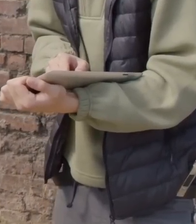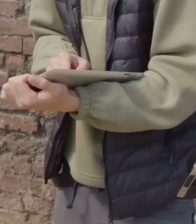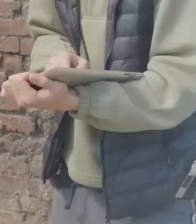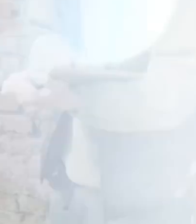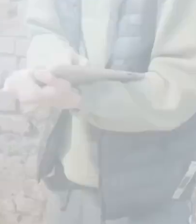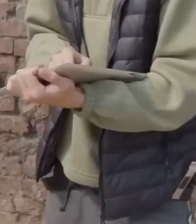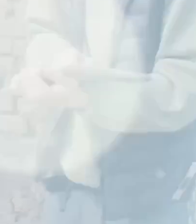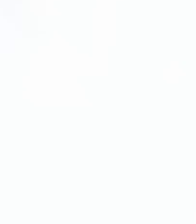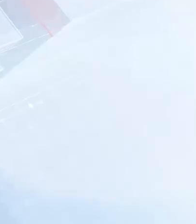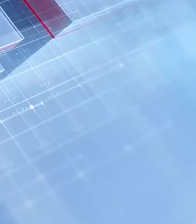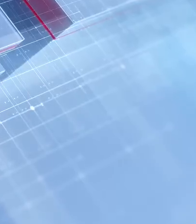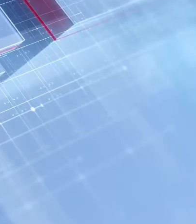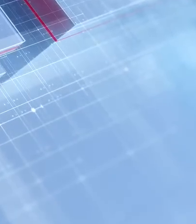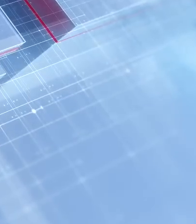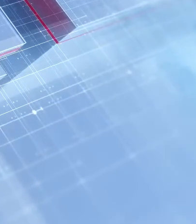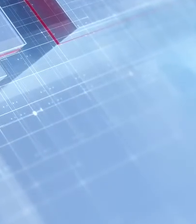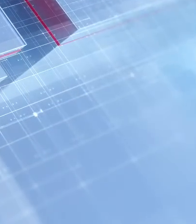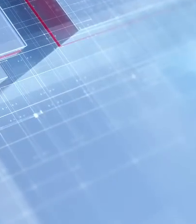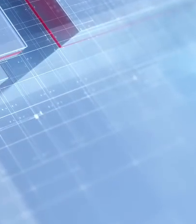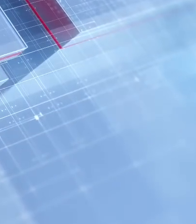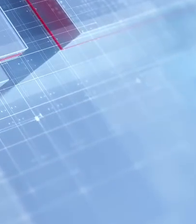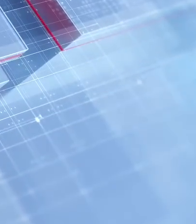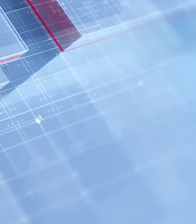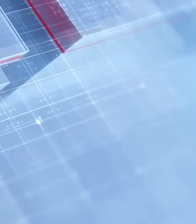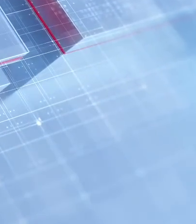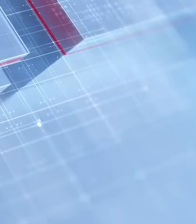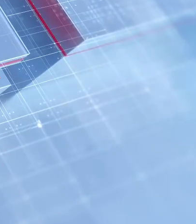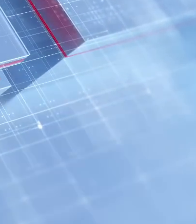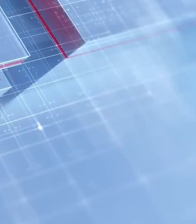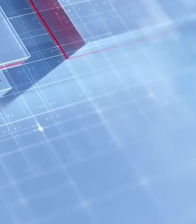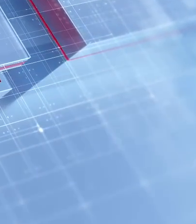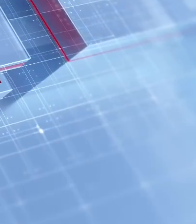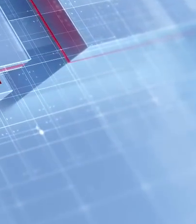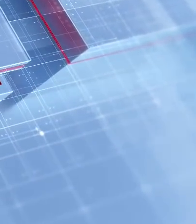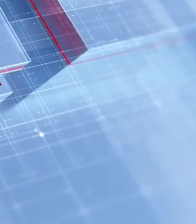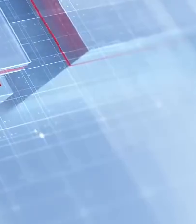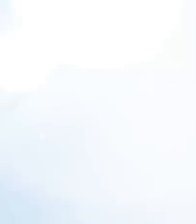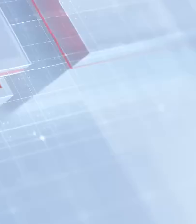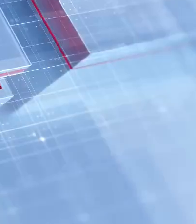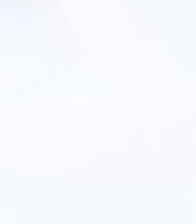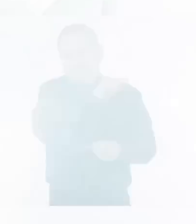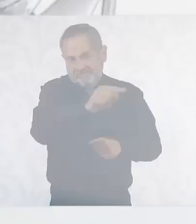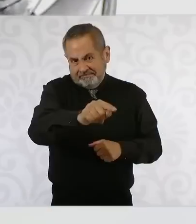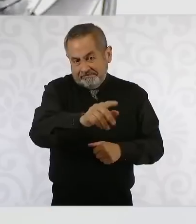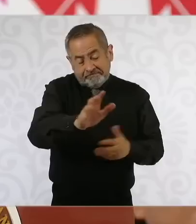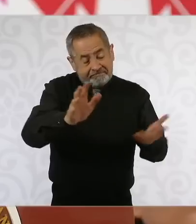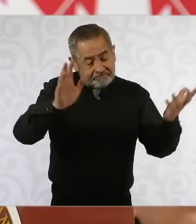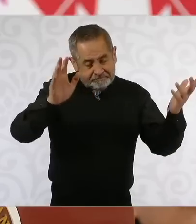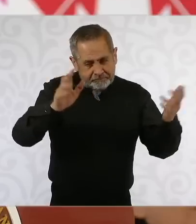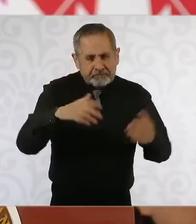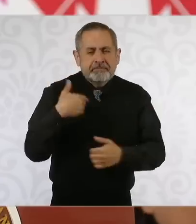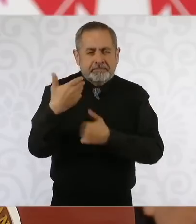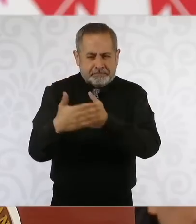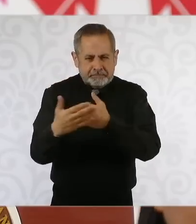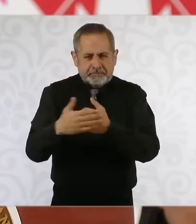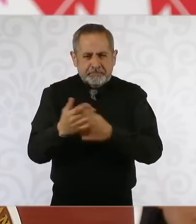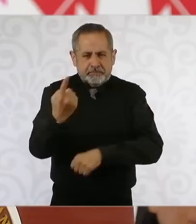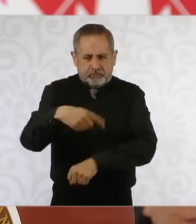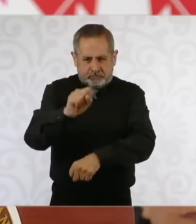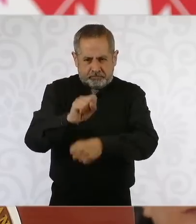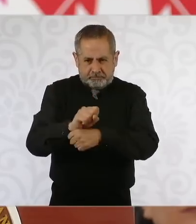a todos pero en México las cosas cambiaron ya que con las mañaneras del Gobierno Federal